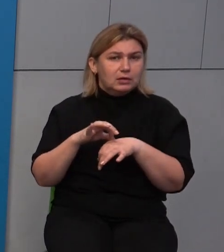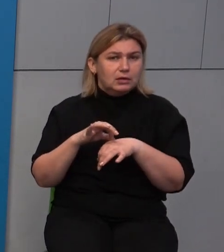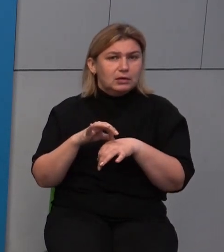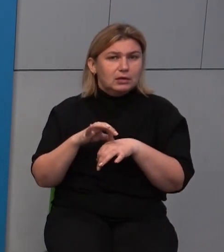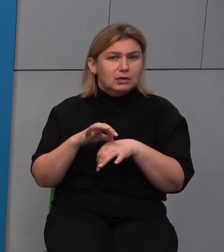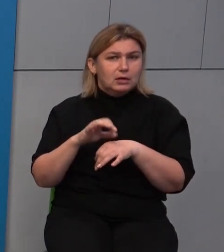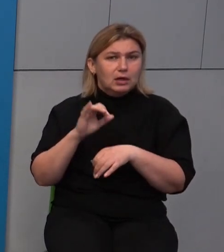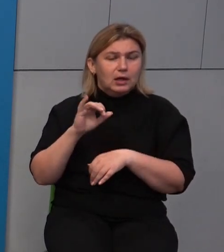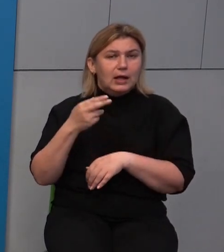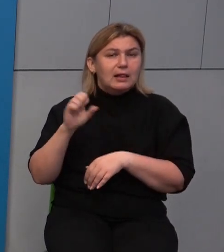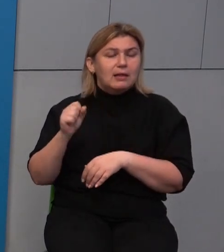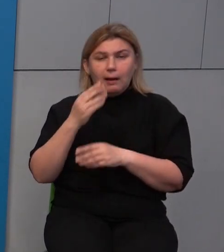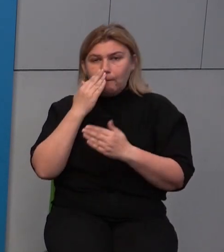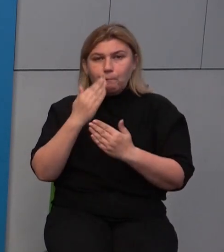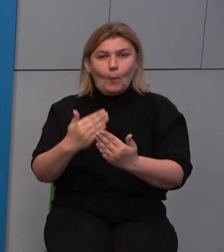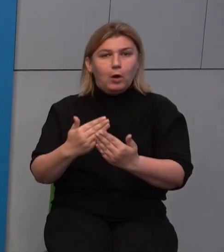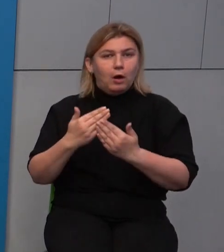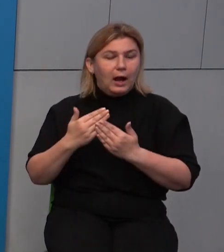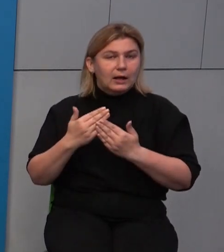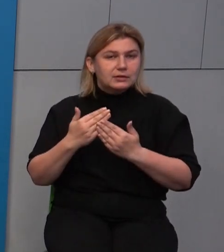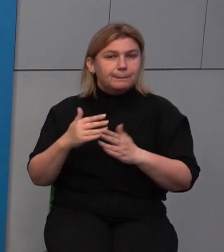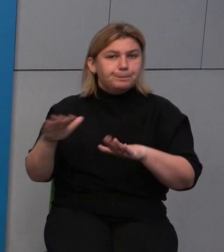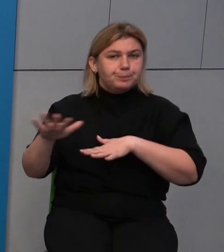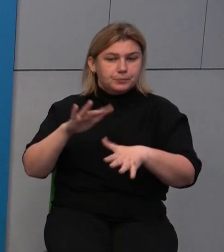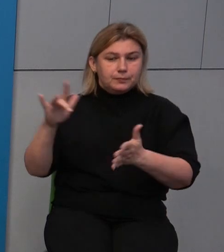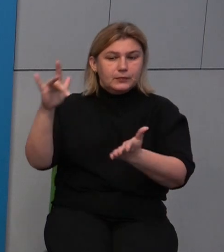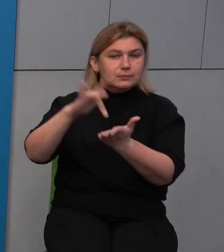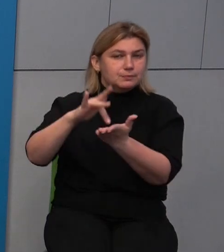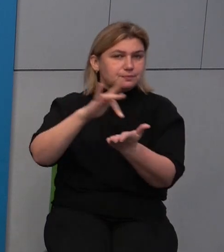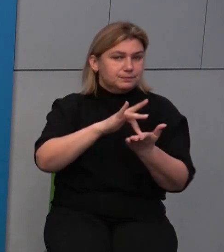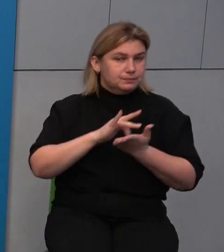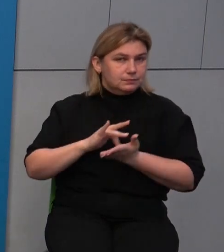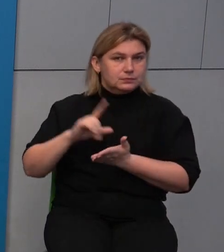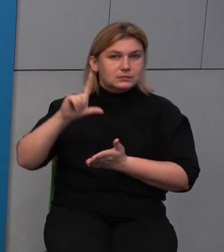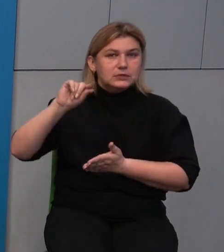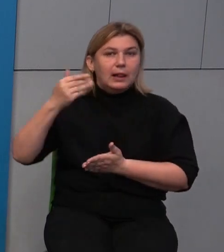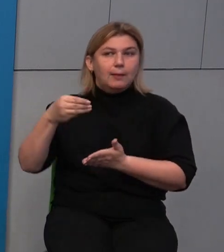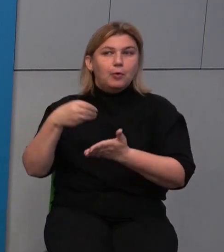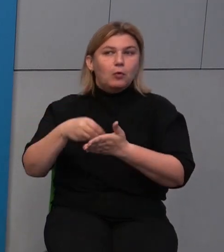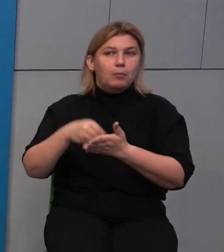pokazywała miejsca, w których Lem kupował słodycze,